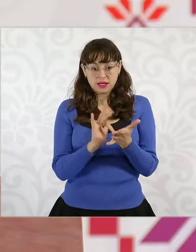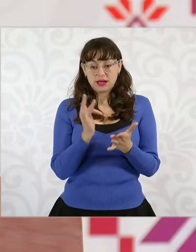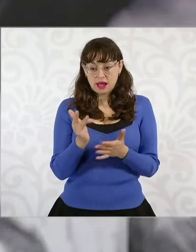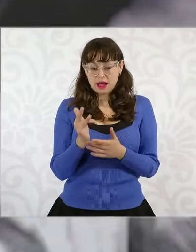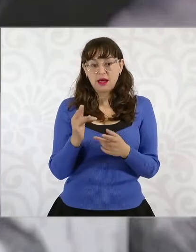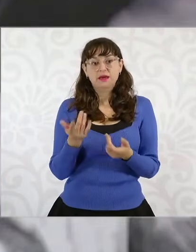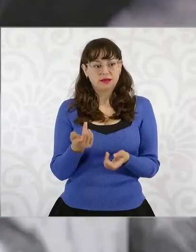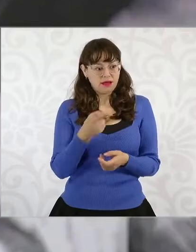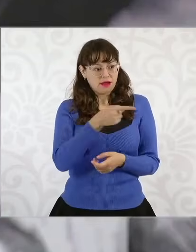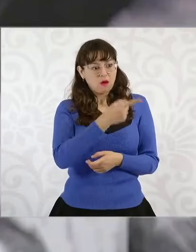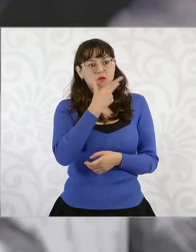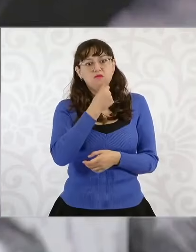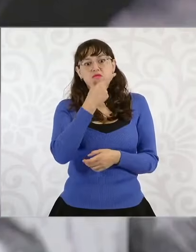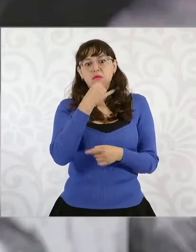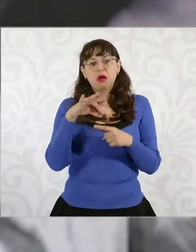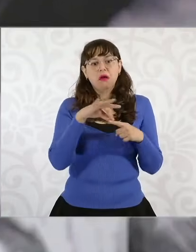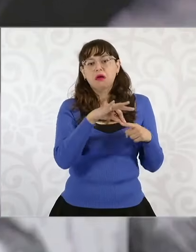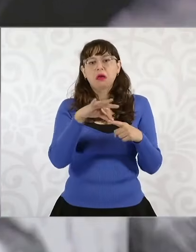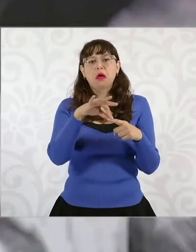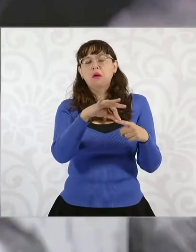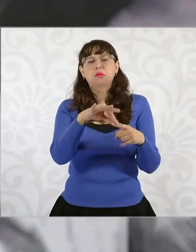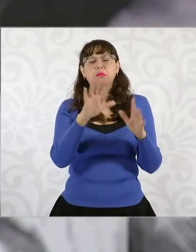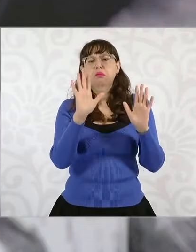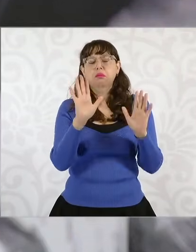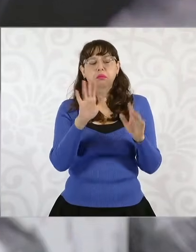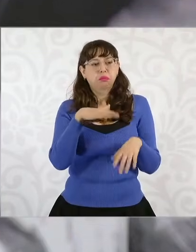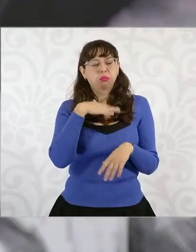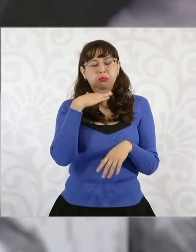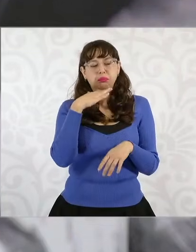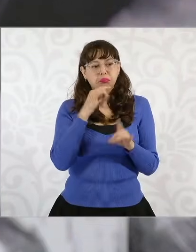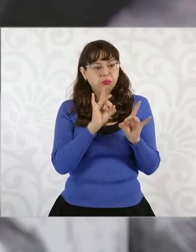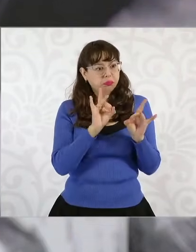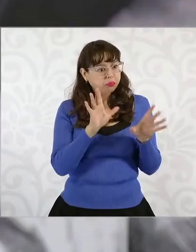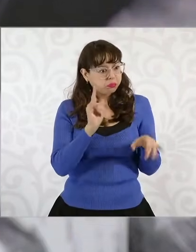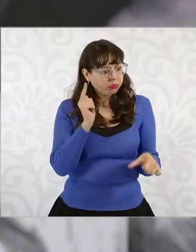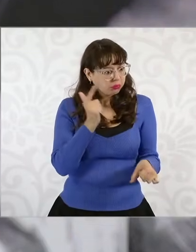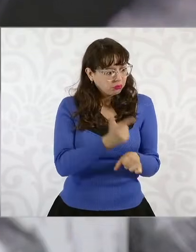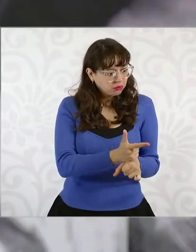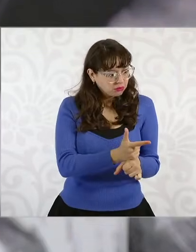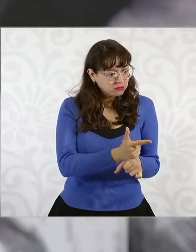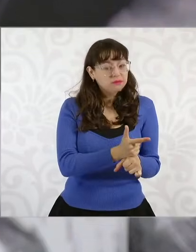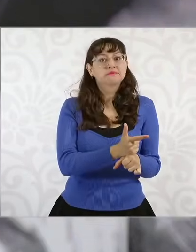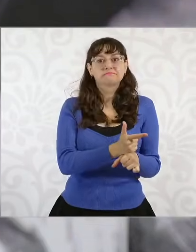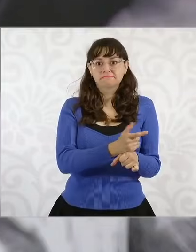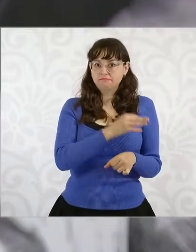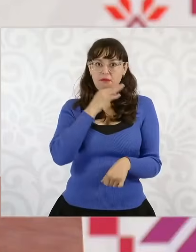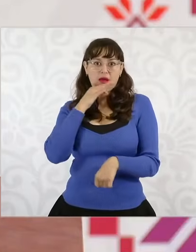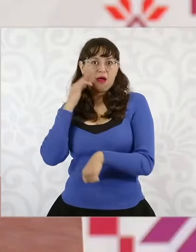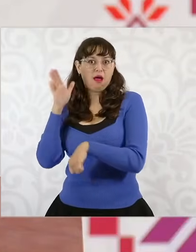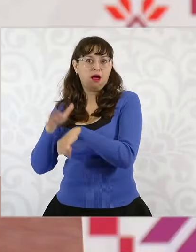que encontró la cueva y que afortunadamente dio aviso a las autoridades del instituto.